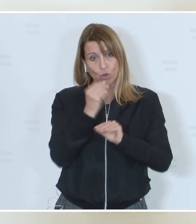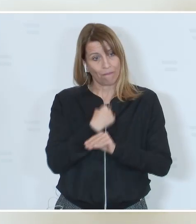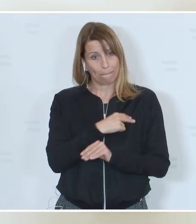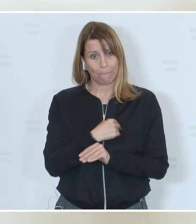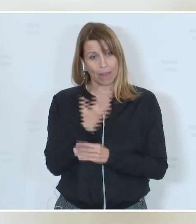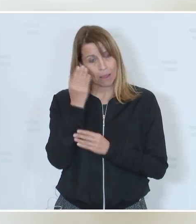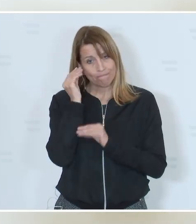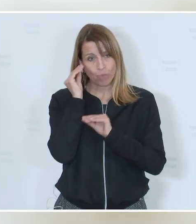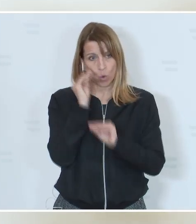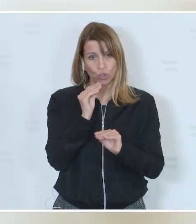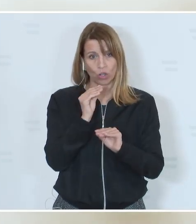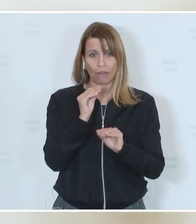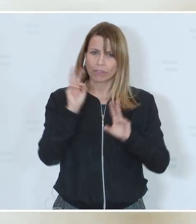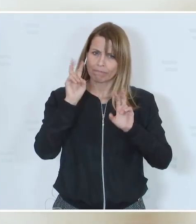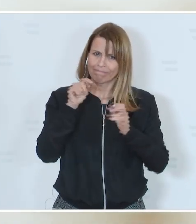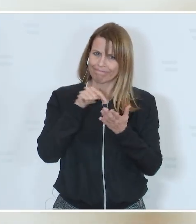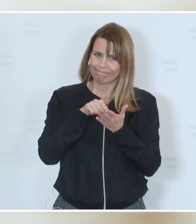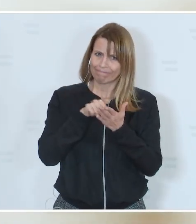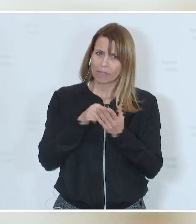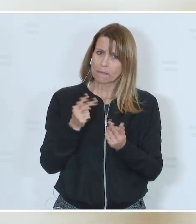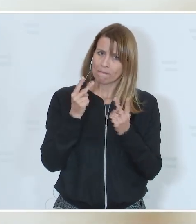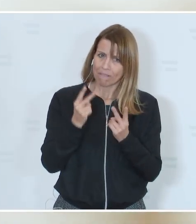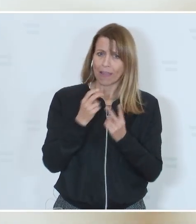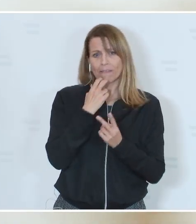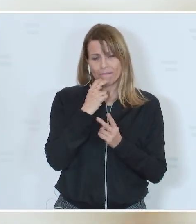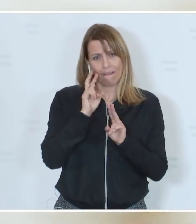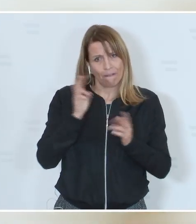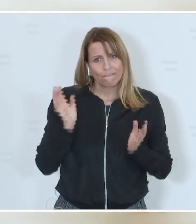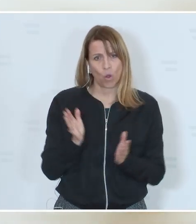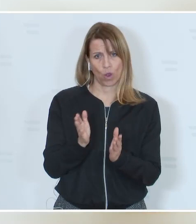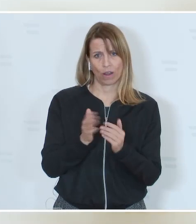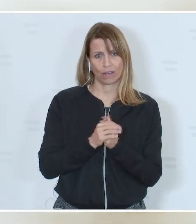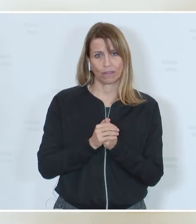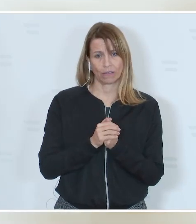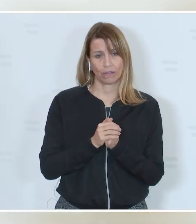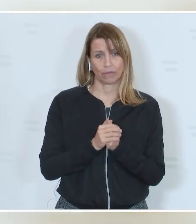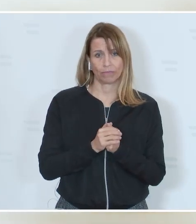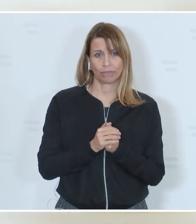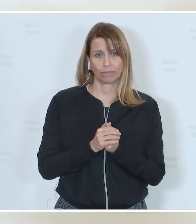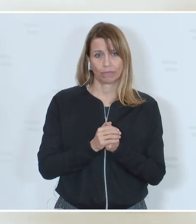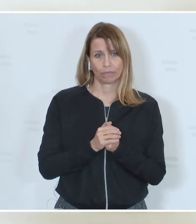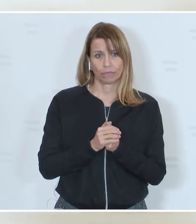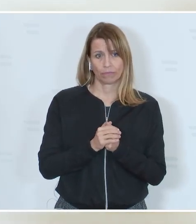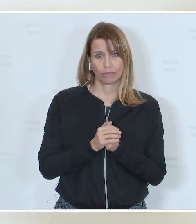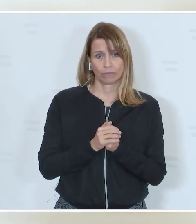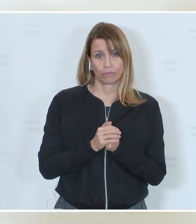betreffend diesen wichtigen Wert voranzutreiben. Das heißt, diese Antwort gebe ich in einem Land,